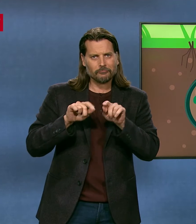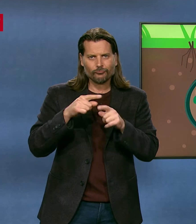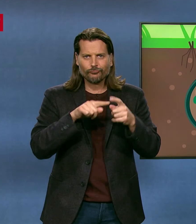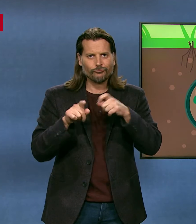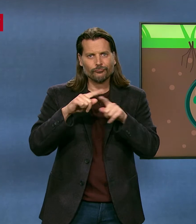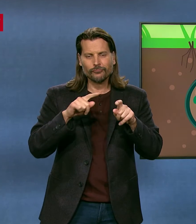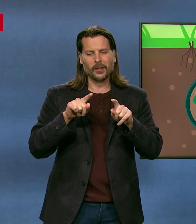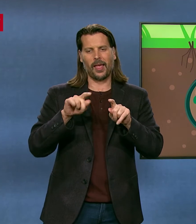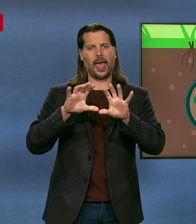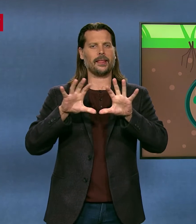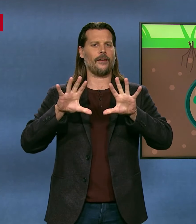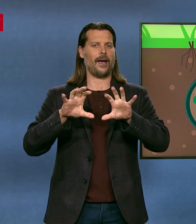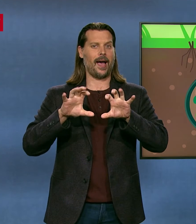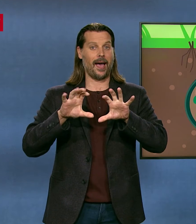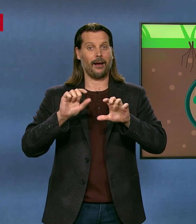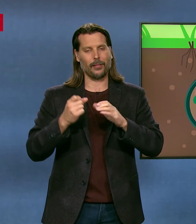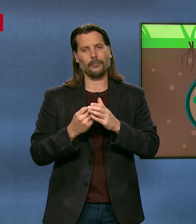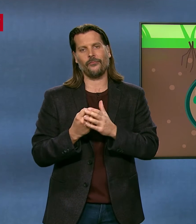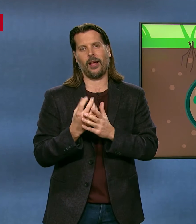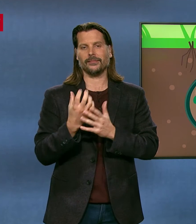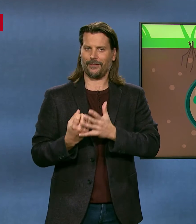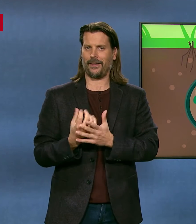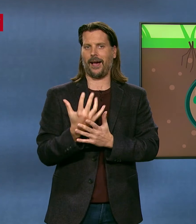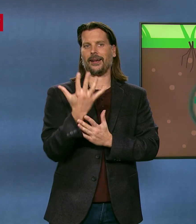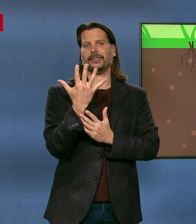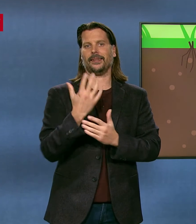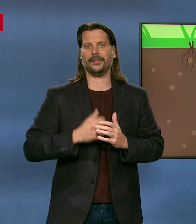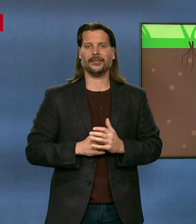dass der Boden fruchtbar bleibt und darauf Pflanzen wachsen können.